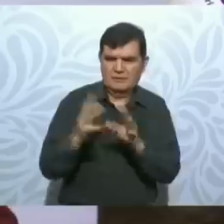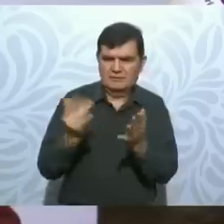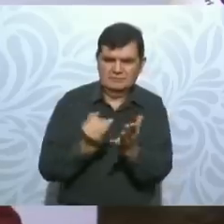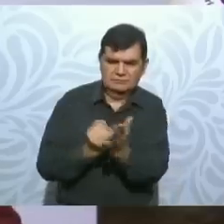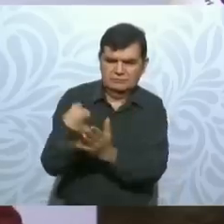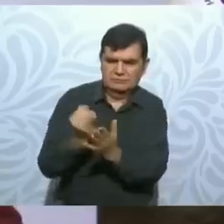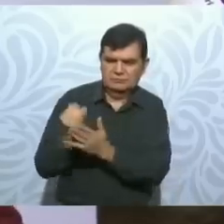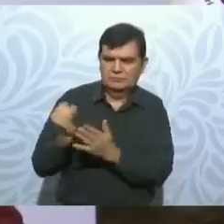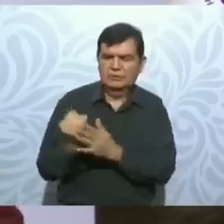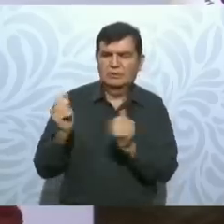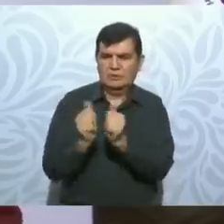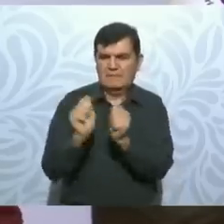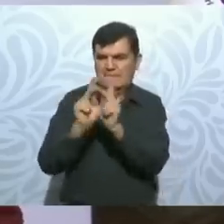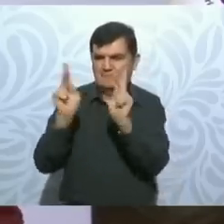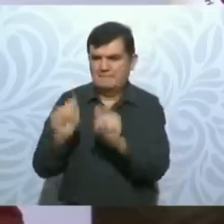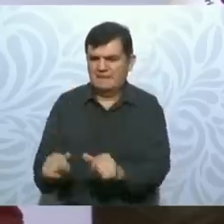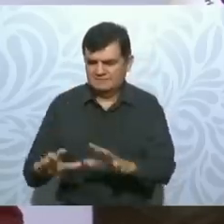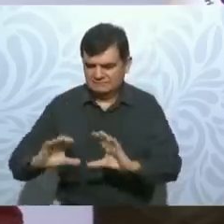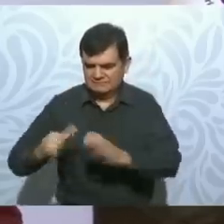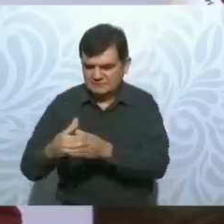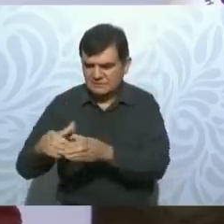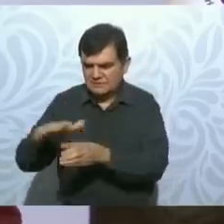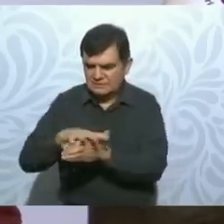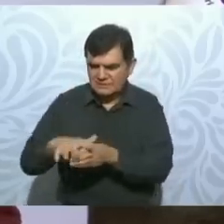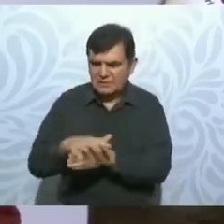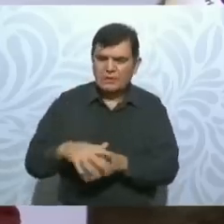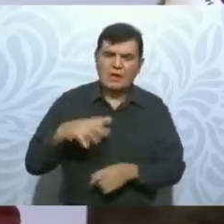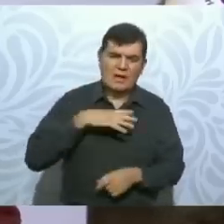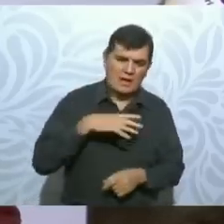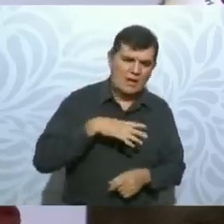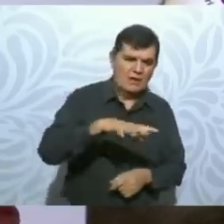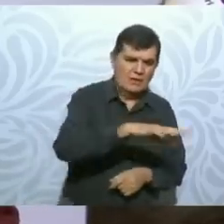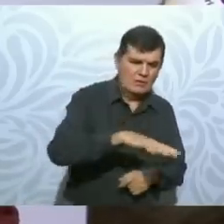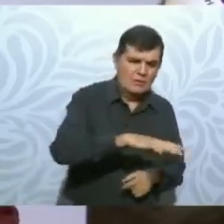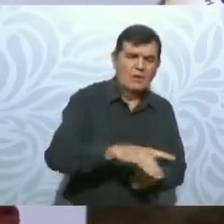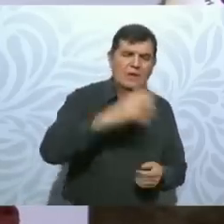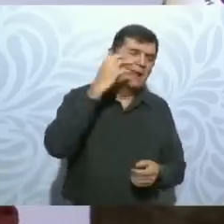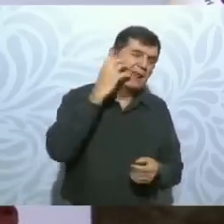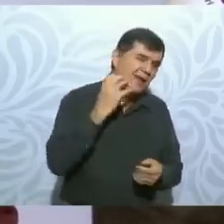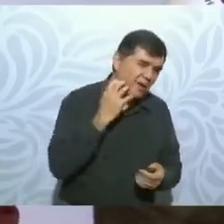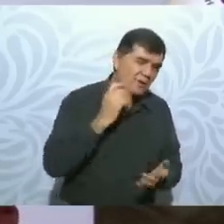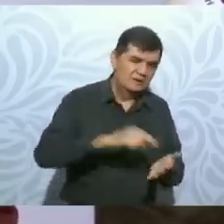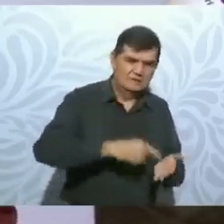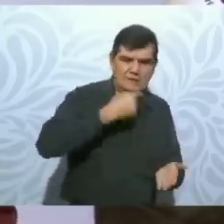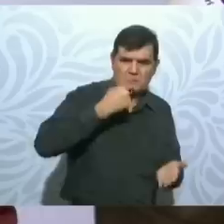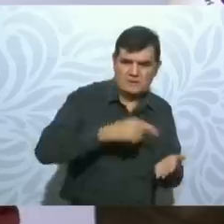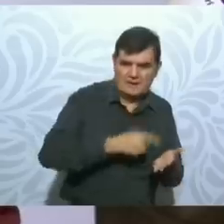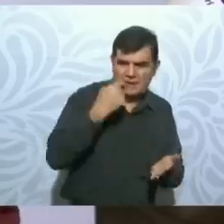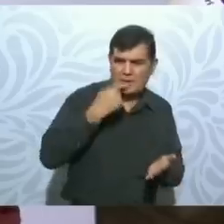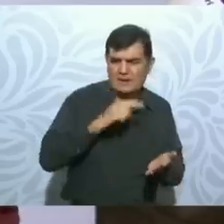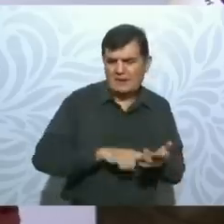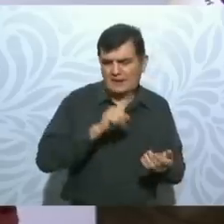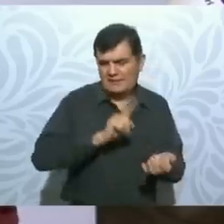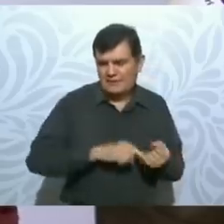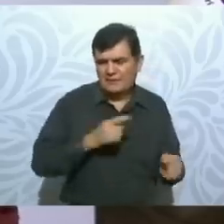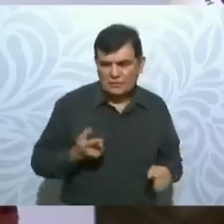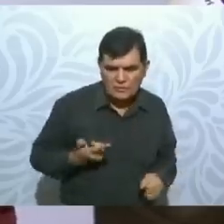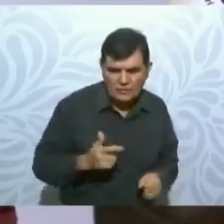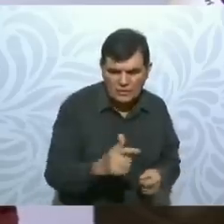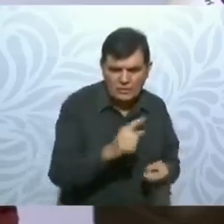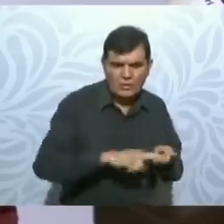de paz iniciamos en colonias de León y selaya en Guanajuato en frontera con malapa y San Cristóbal